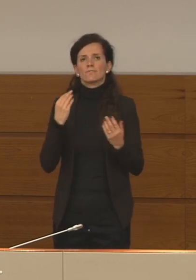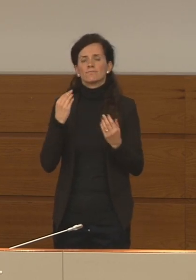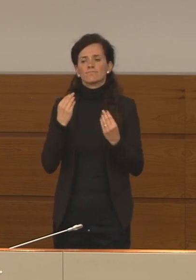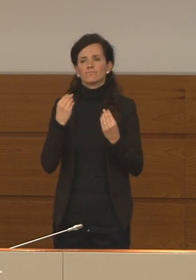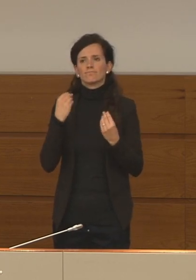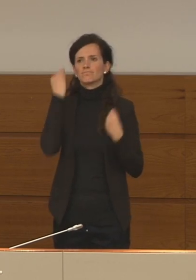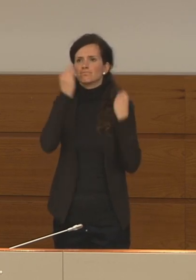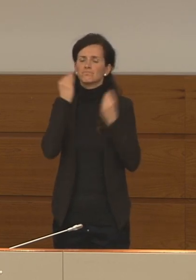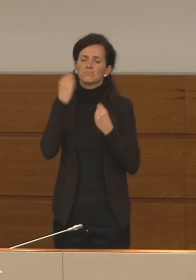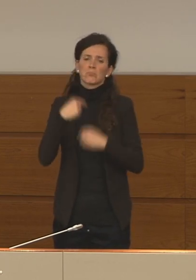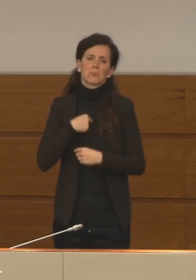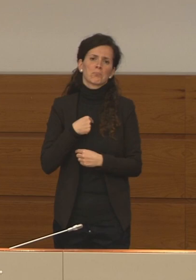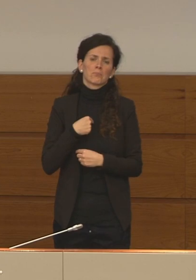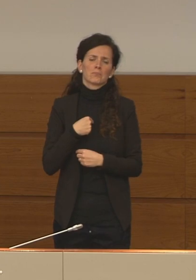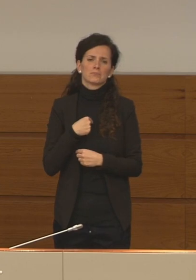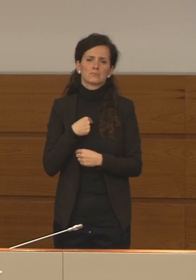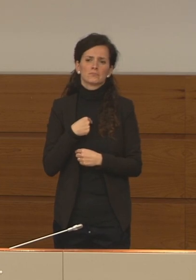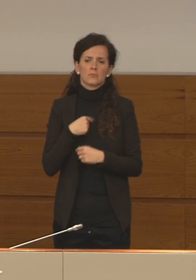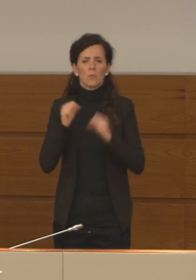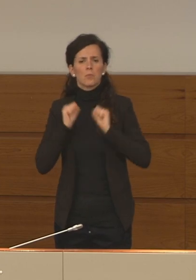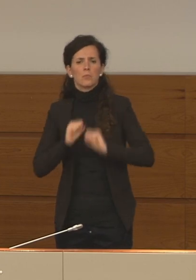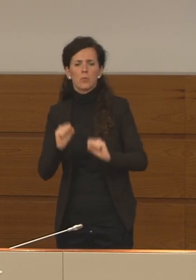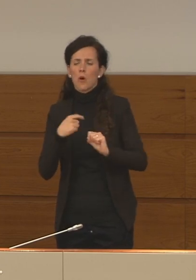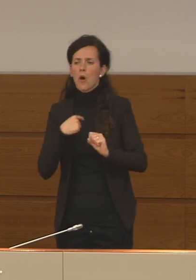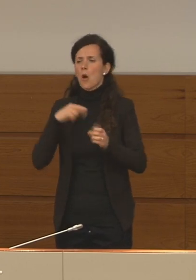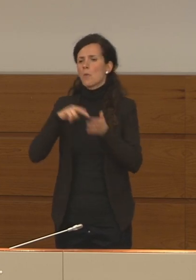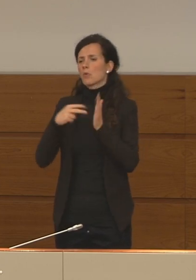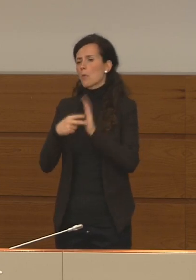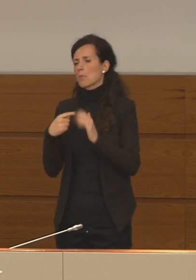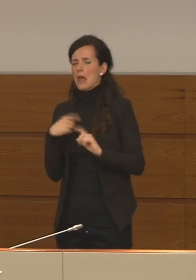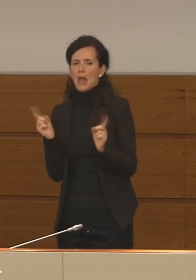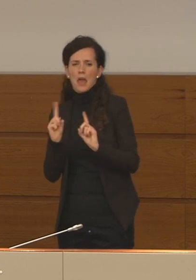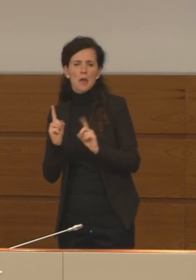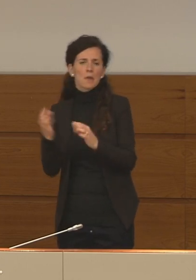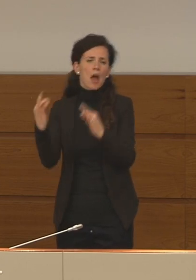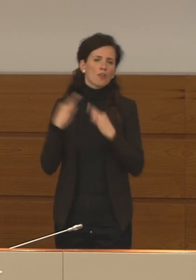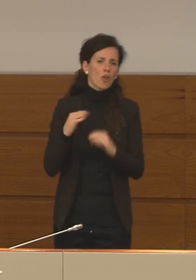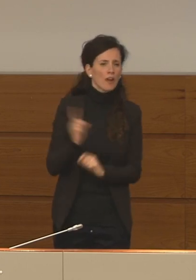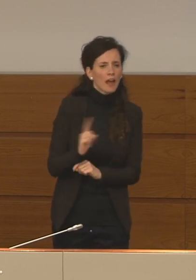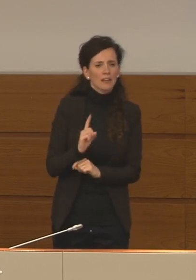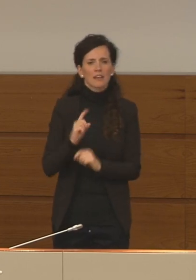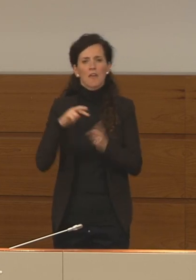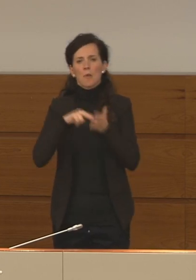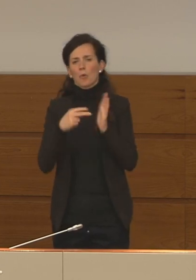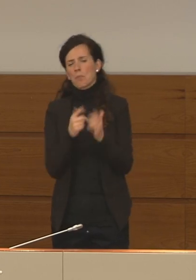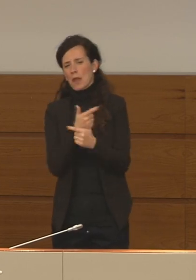lontani o che non ci sia questo tipo di problema, il problema c'é, lo possiamo